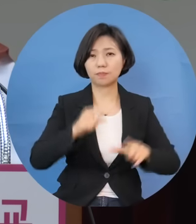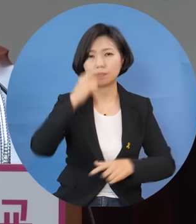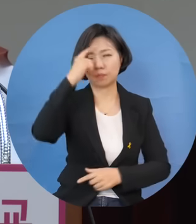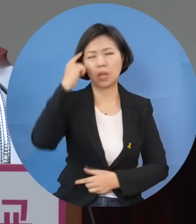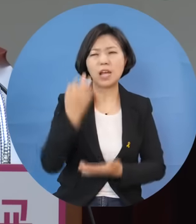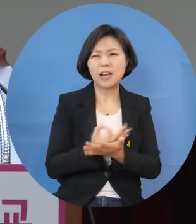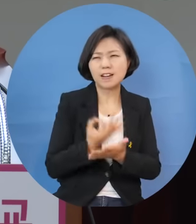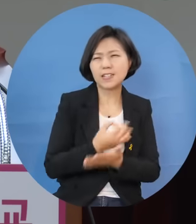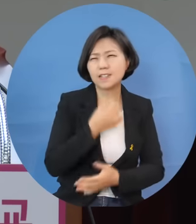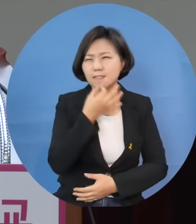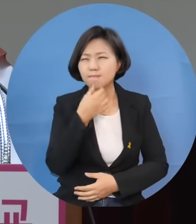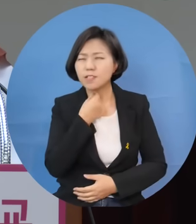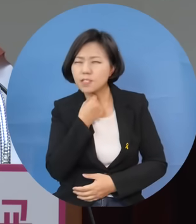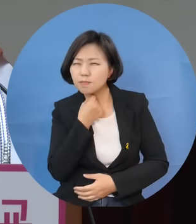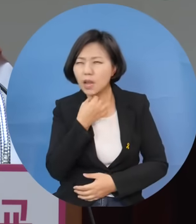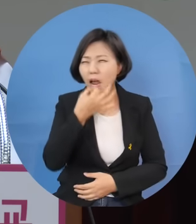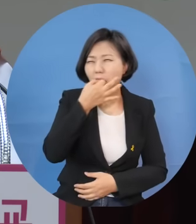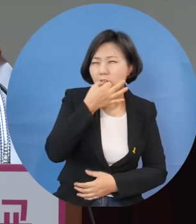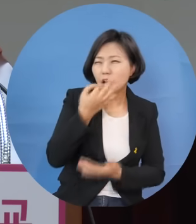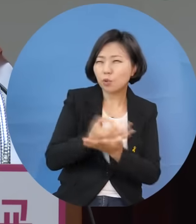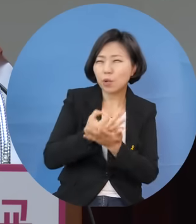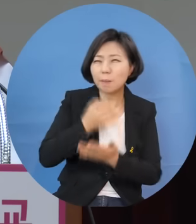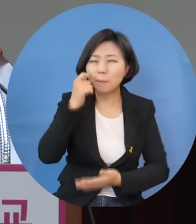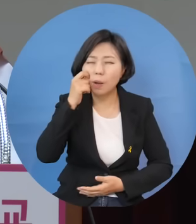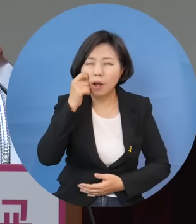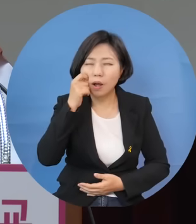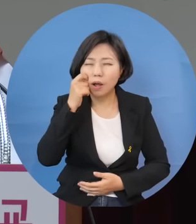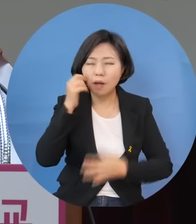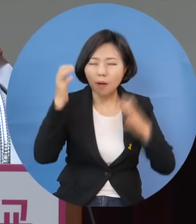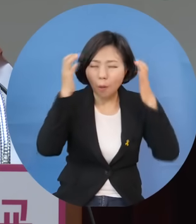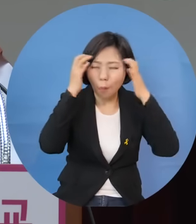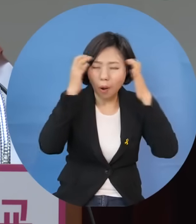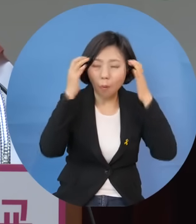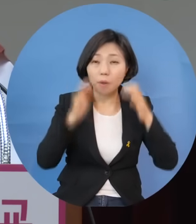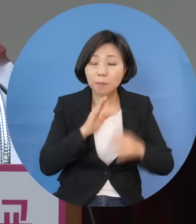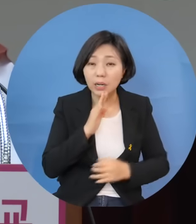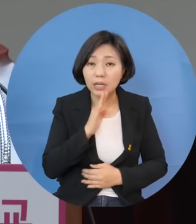'돈 벌어야지!' 이러다가 돈 못 벌면 괴롭잖아요. 그리고